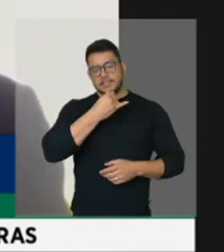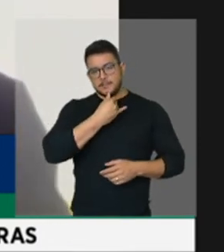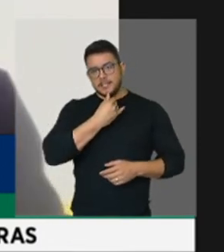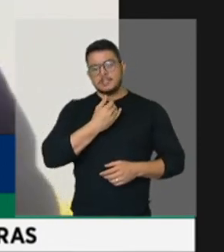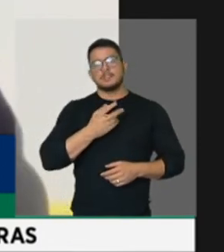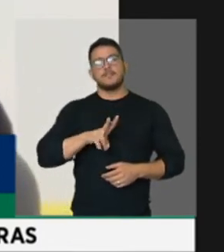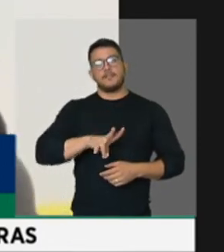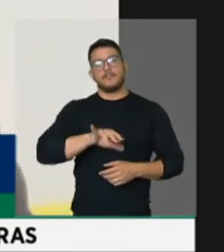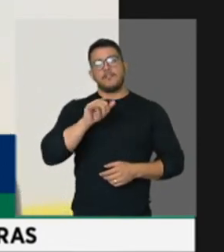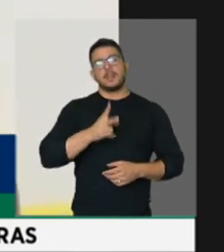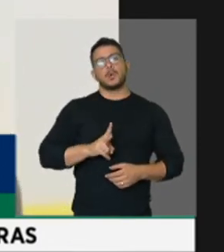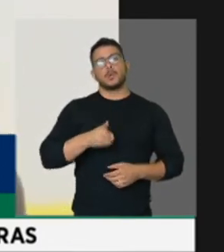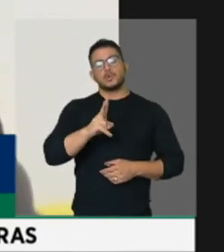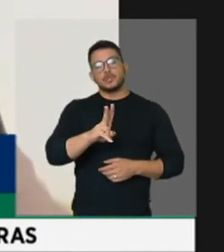ELETROBRAS, NÃO SERÃO IDENTIFICADOS NÃO, PORQUE